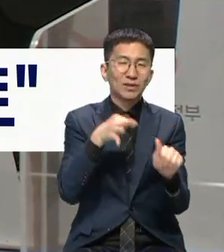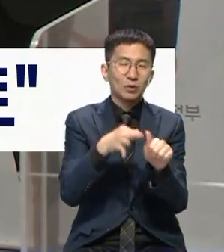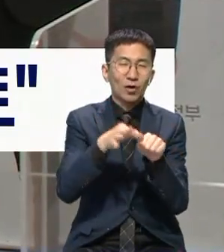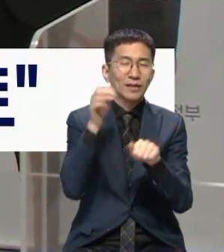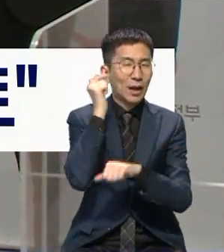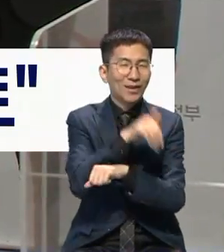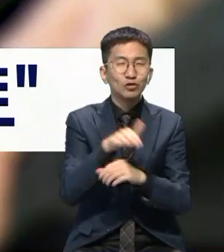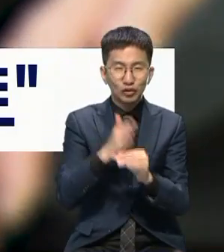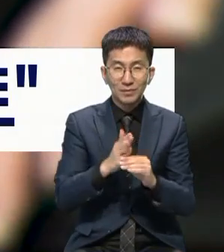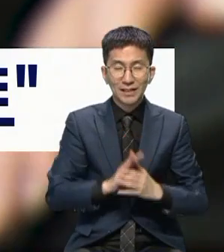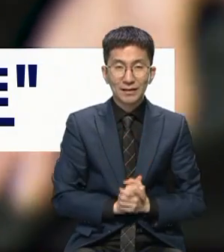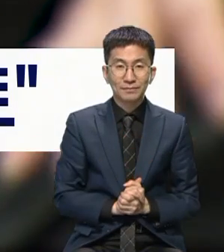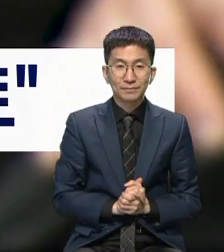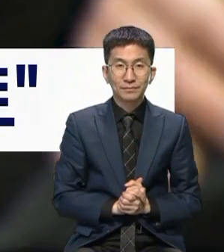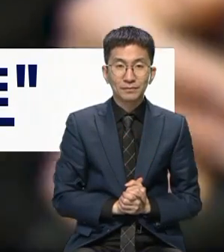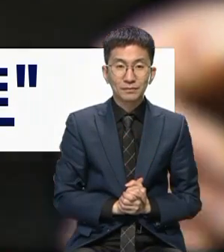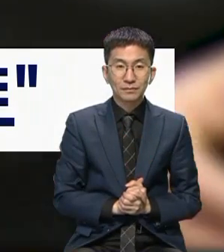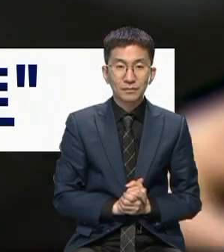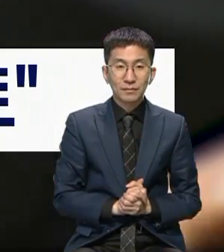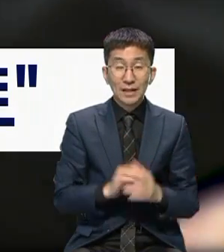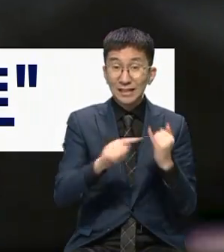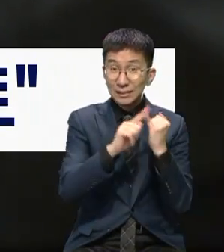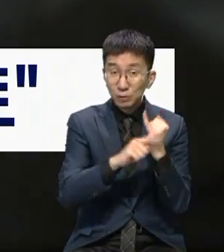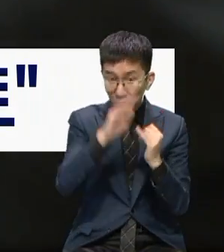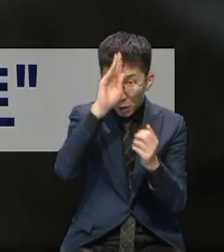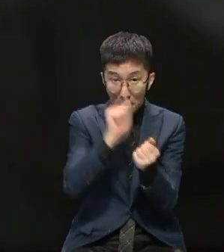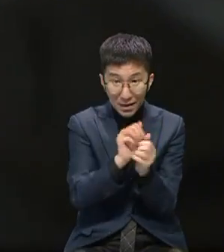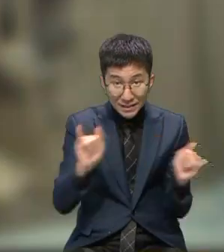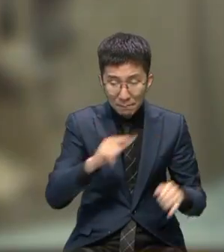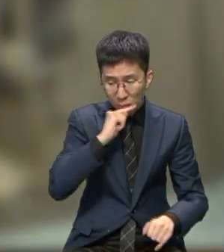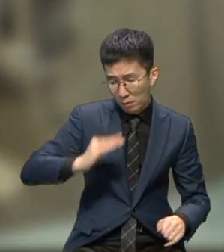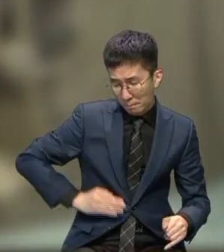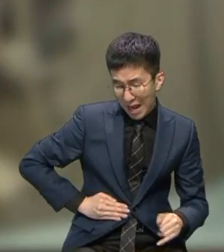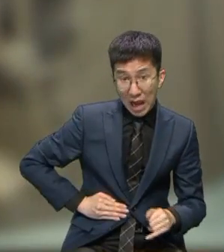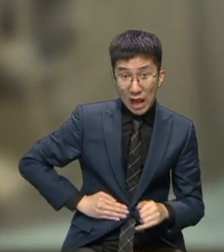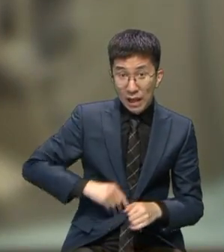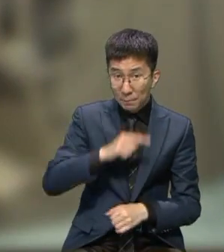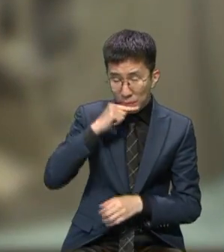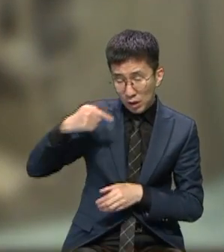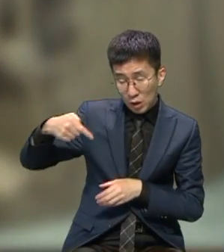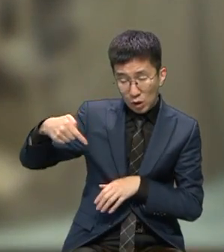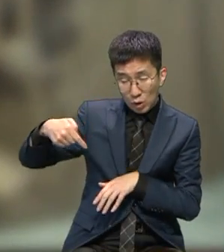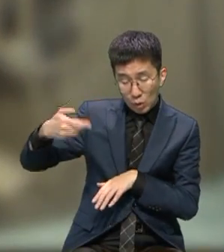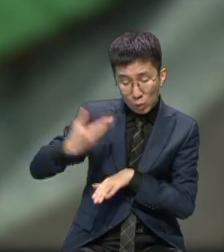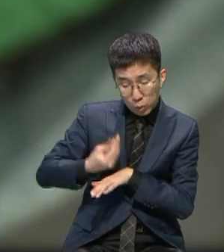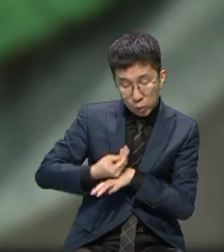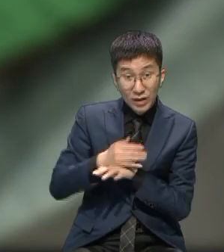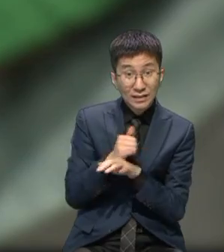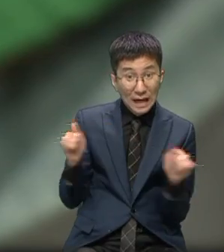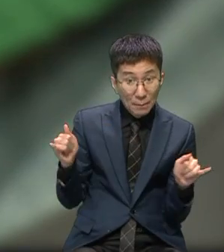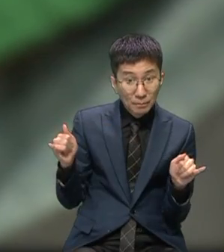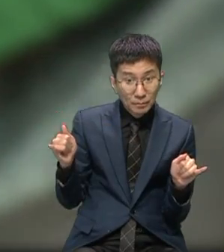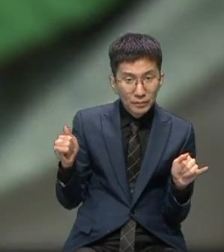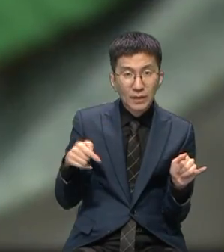방안도 검토할 방침입니다. 임신부 확진자나 투석 환자 등 집중 치료가 가능한 특화 병원도 별도로 지정합니다.